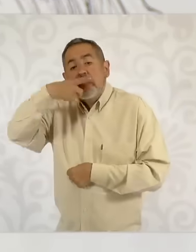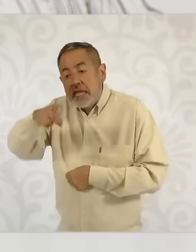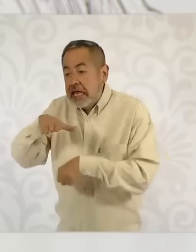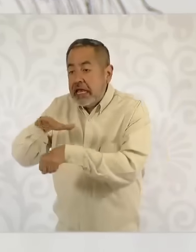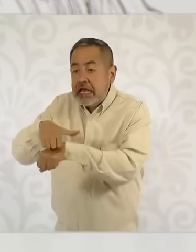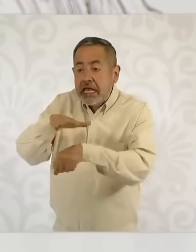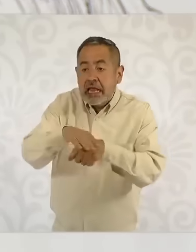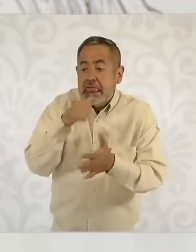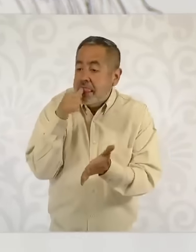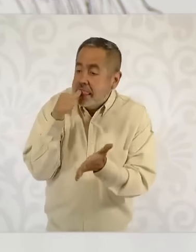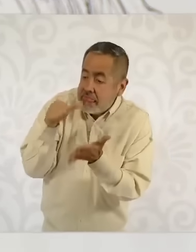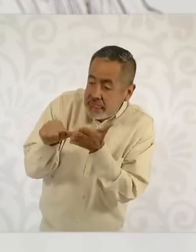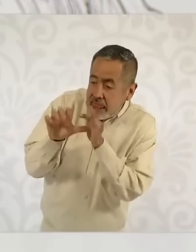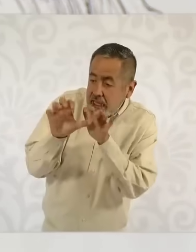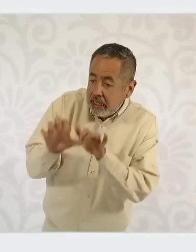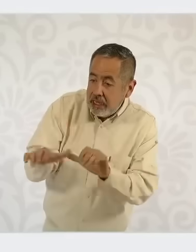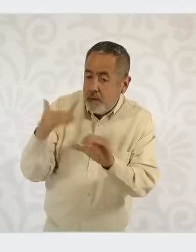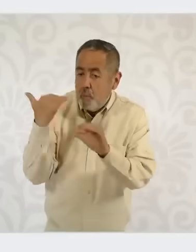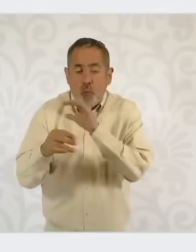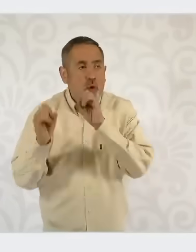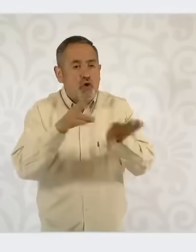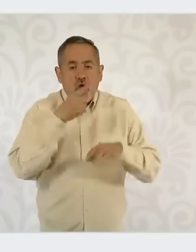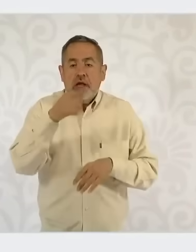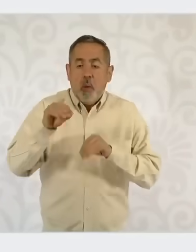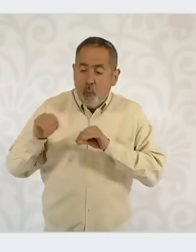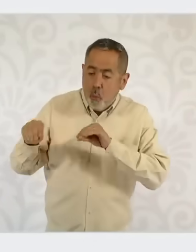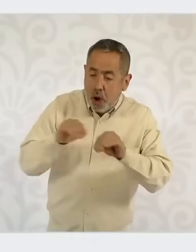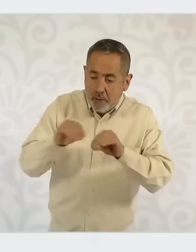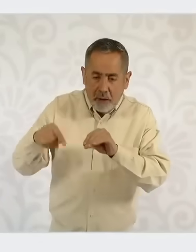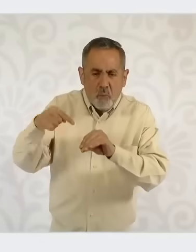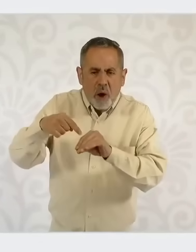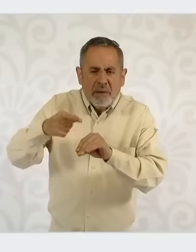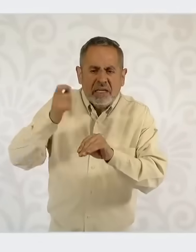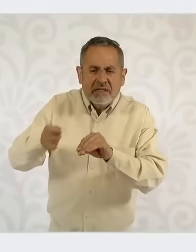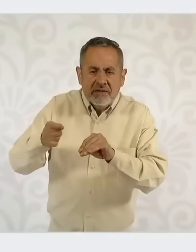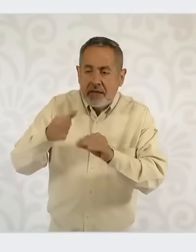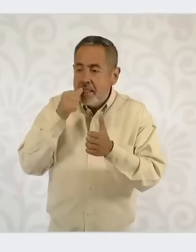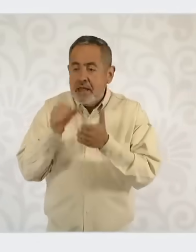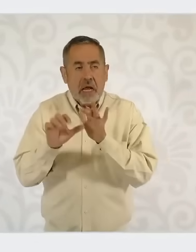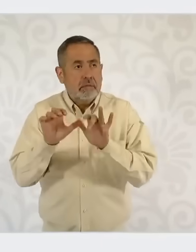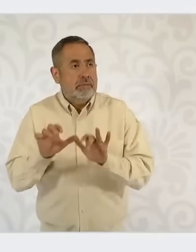a escribir cartas a los senadores